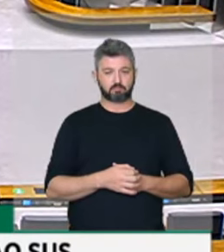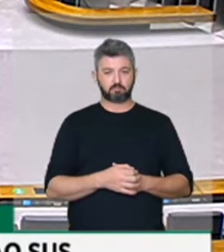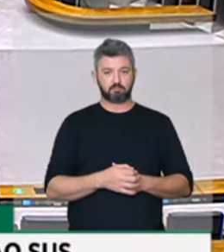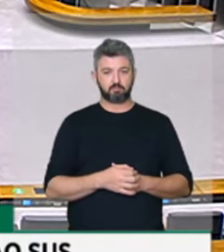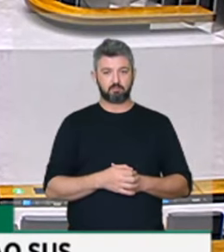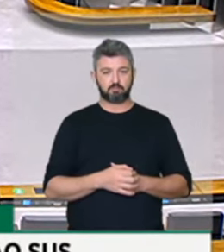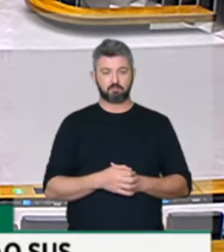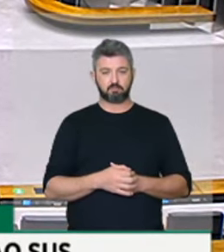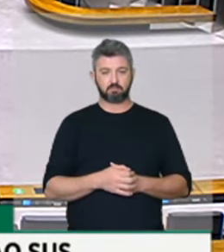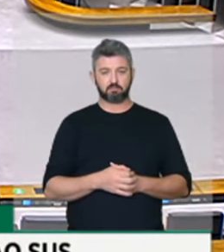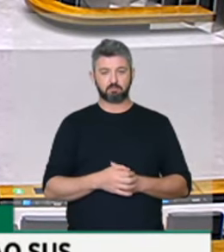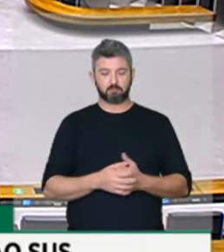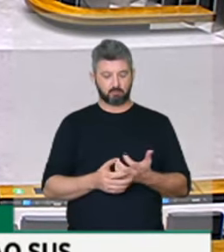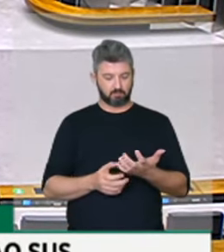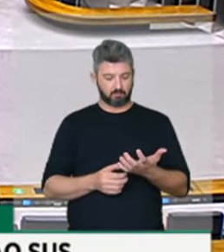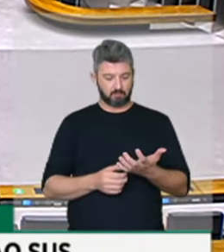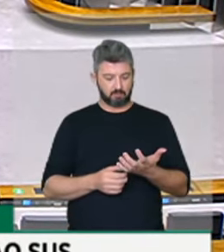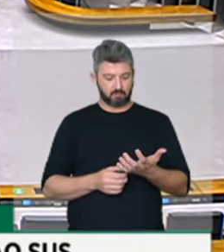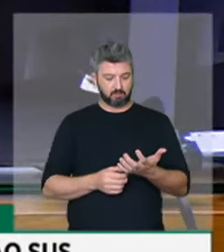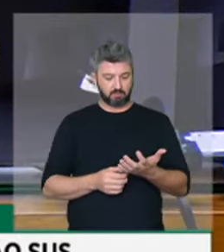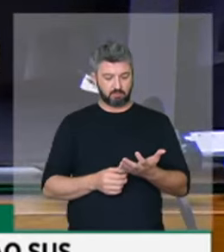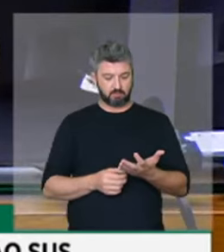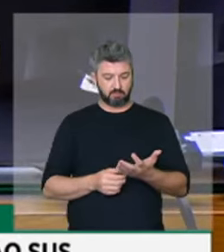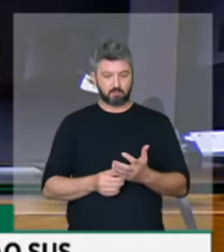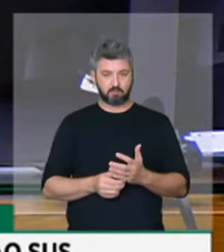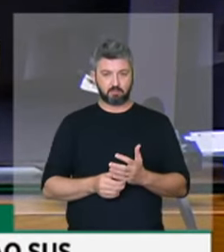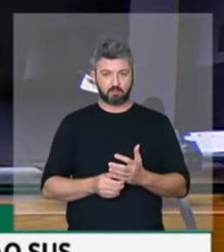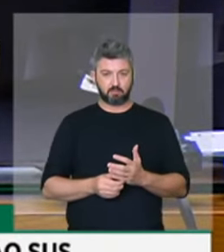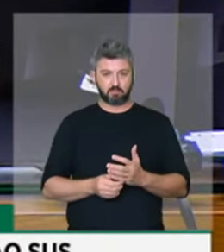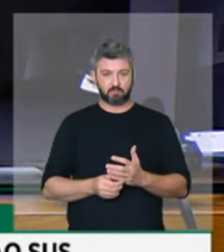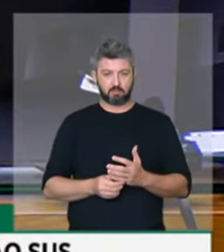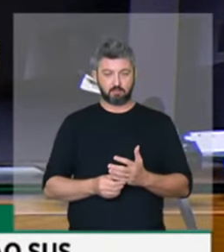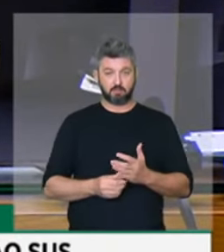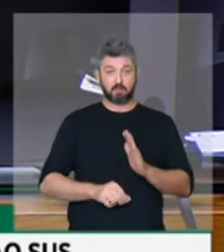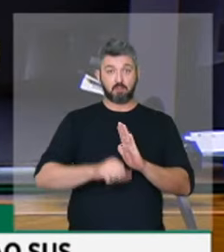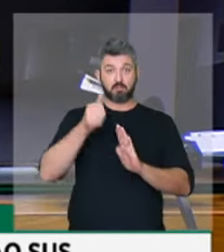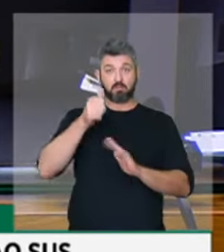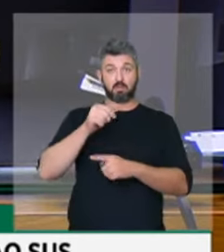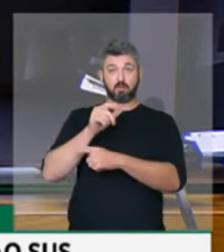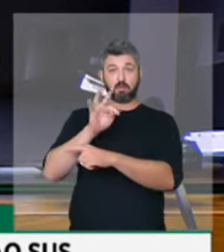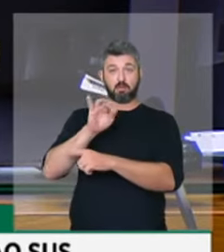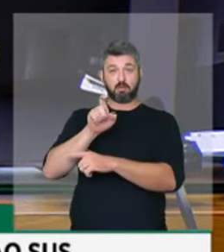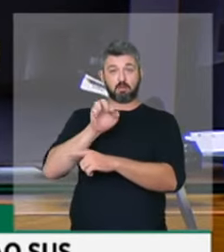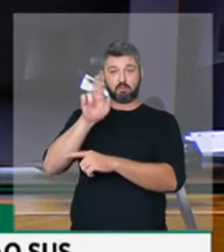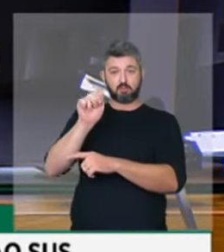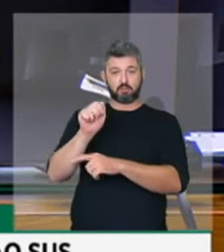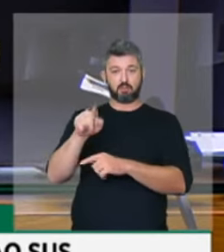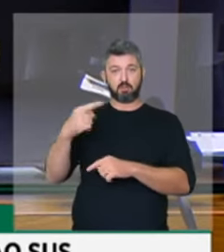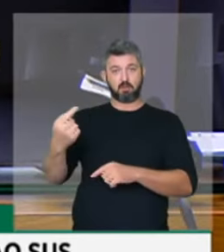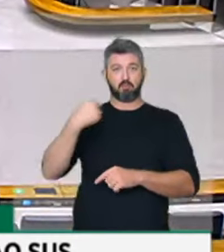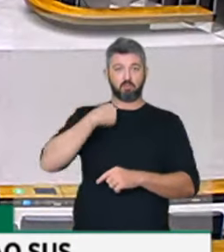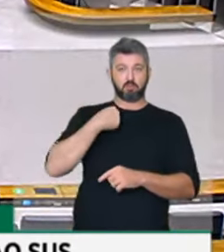DESCULPA, DEPUTADO PAULO TEIXEIRA. [DEPUTADO]: ISSO, PRIMEIRO O DEPUTADO PAULO E DEPOIS EU FALO. -- [PRESIDENTE]: DEPUTADO